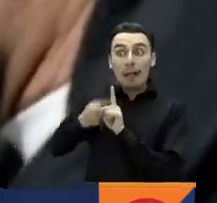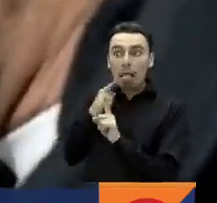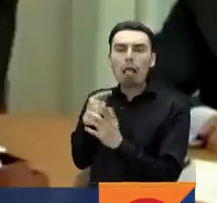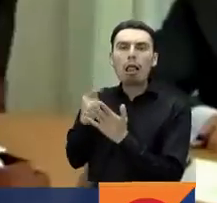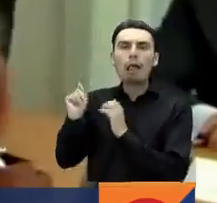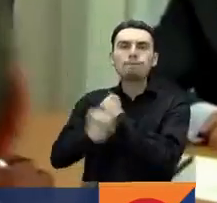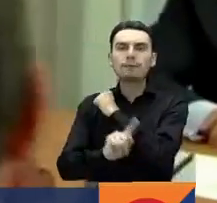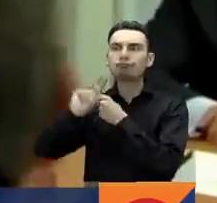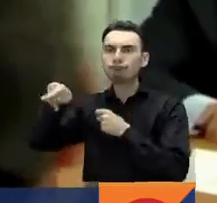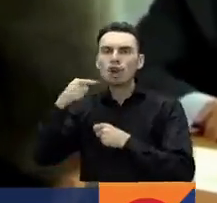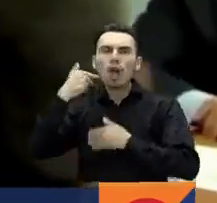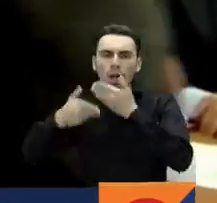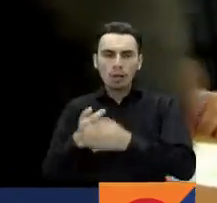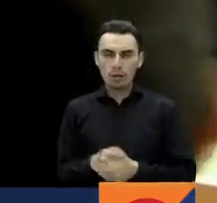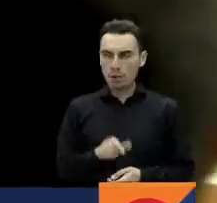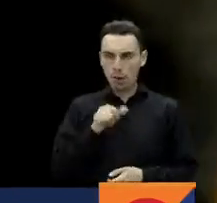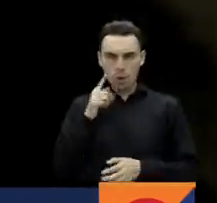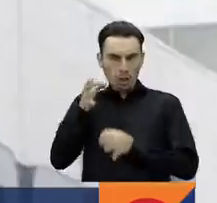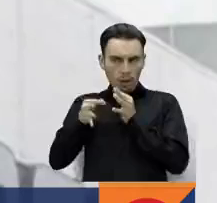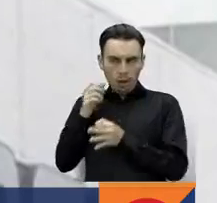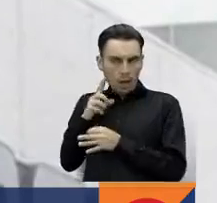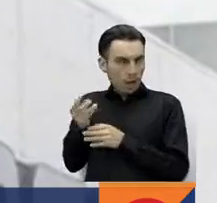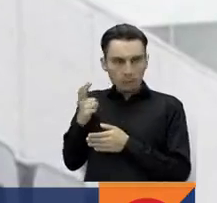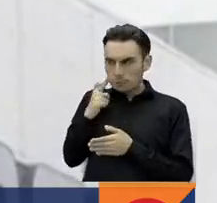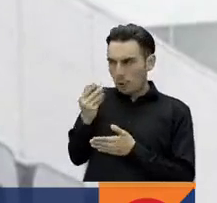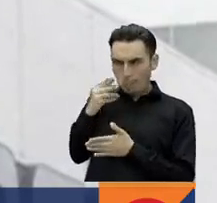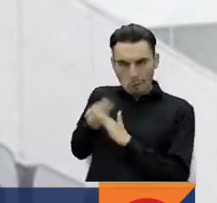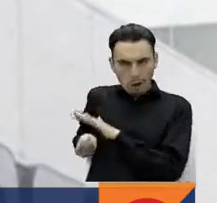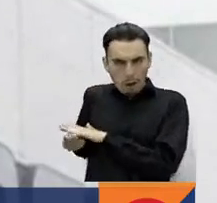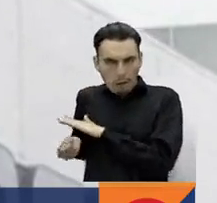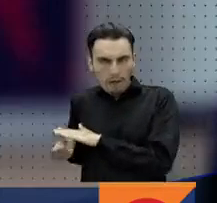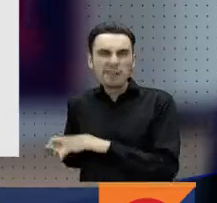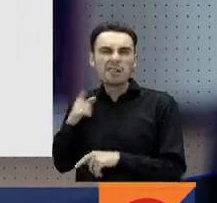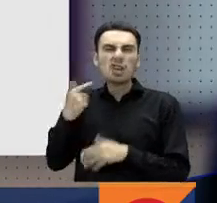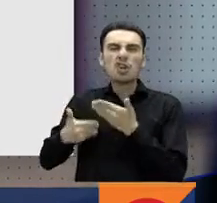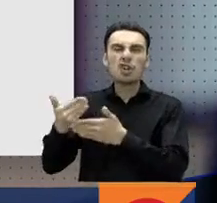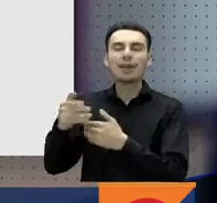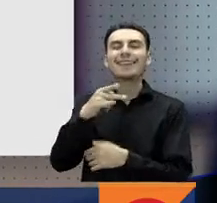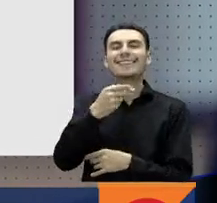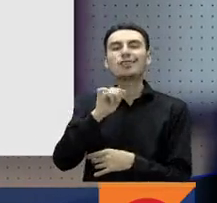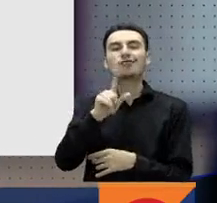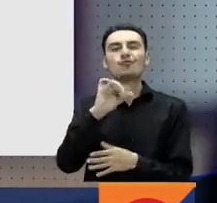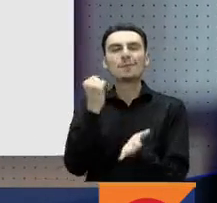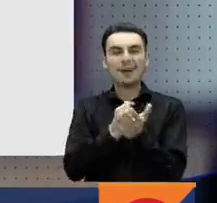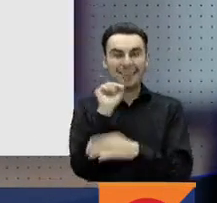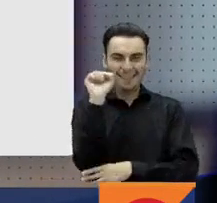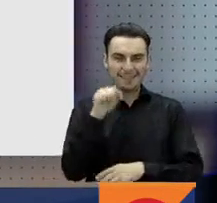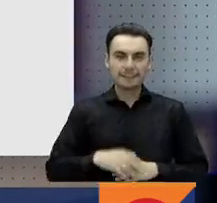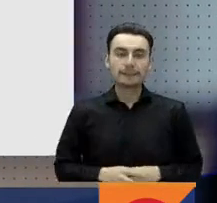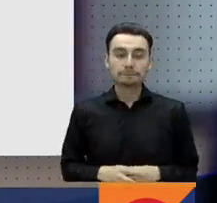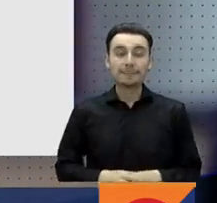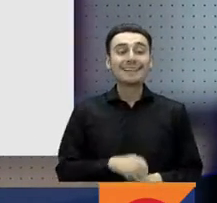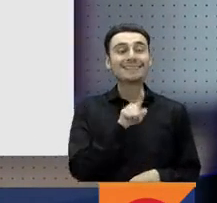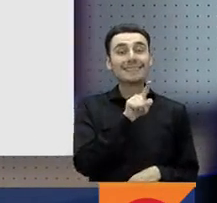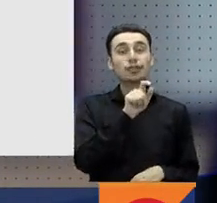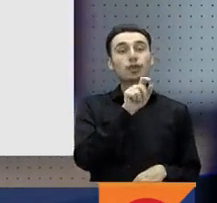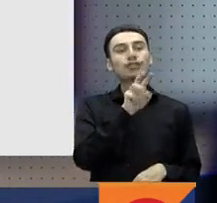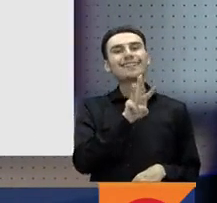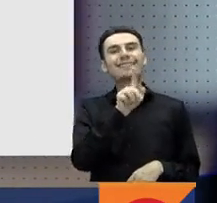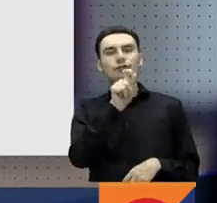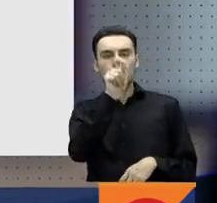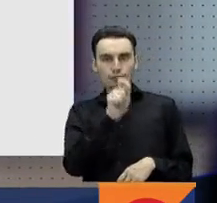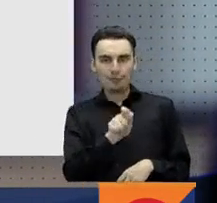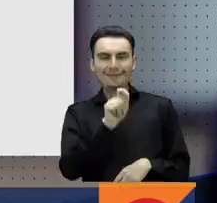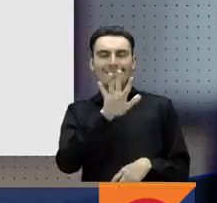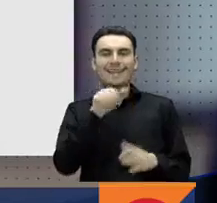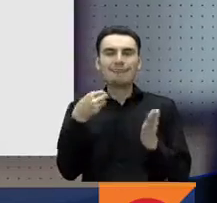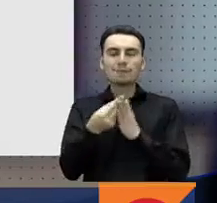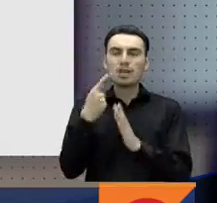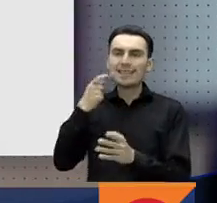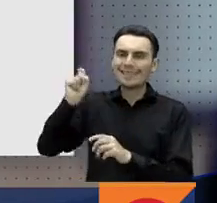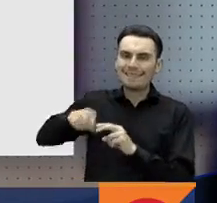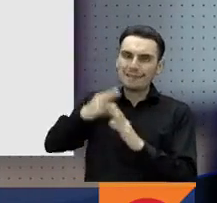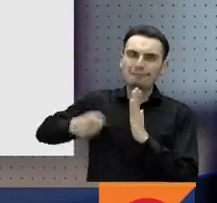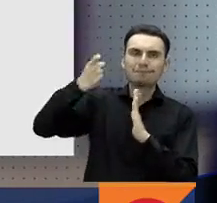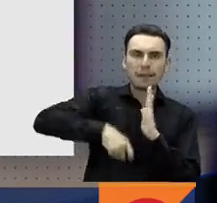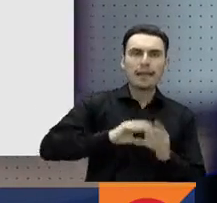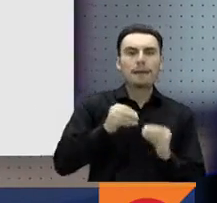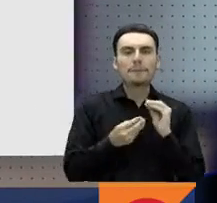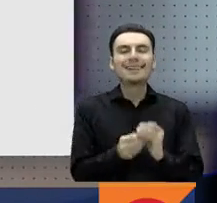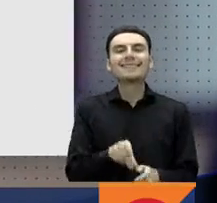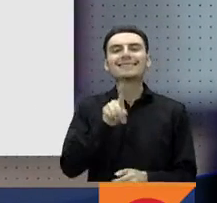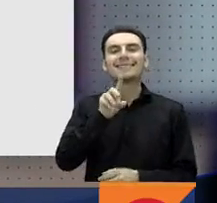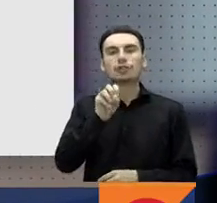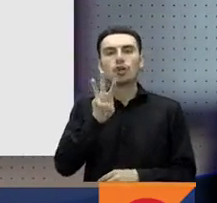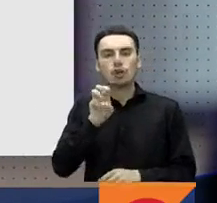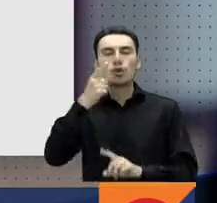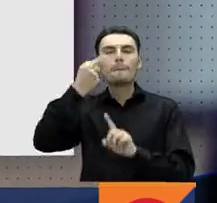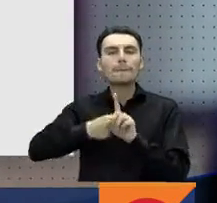superior de Bogotá porque la